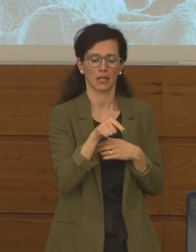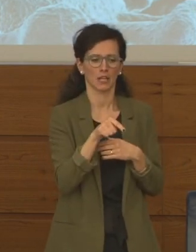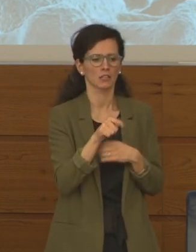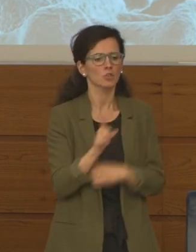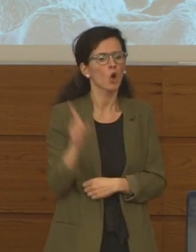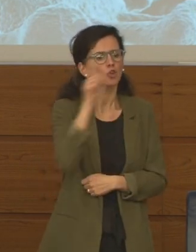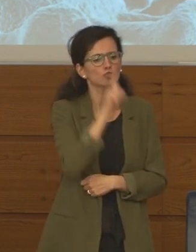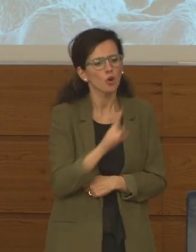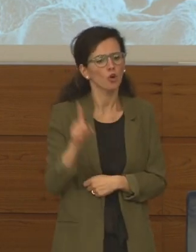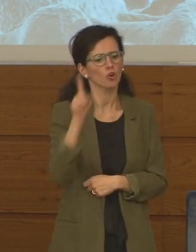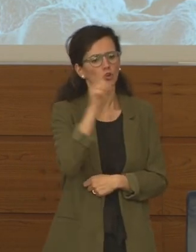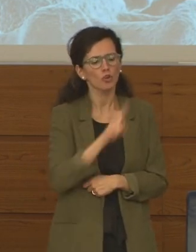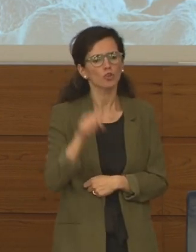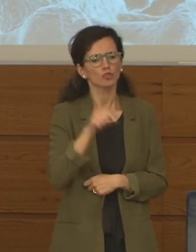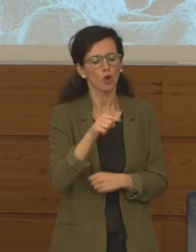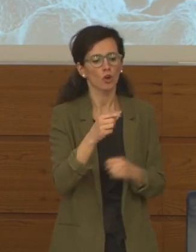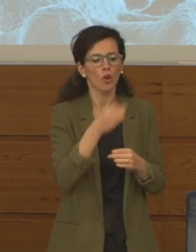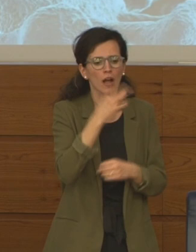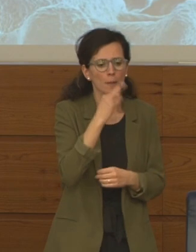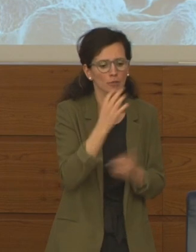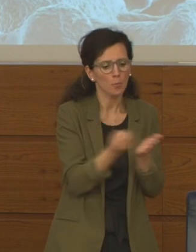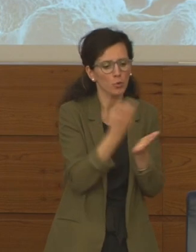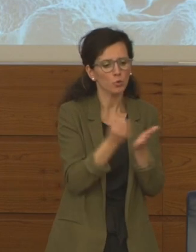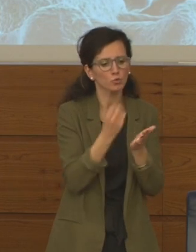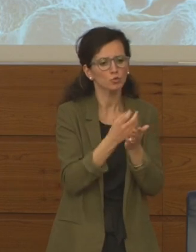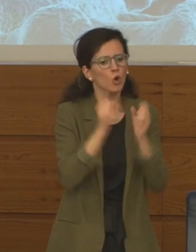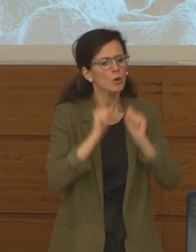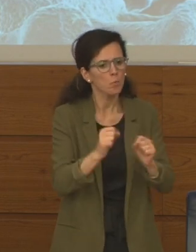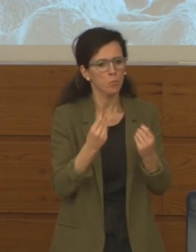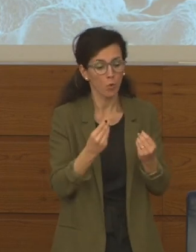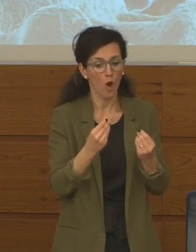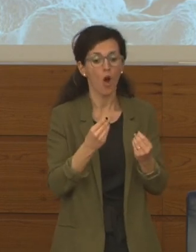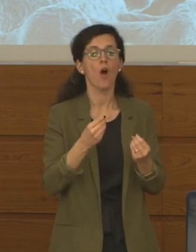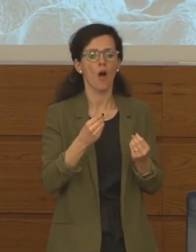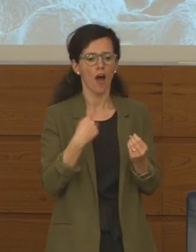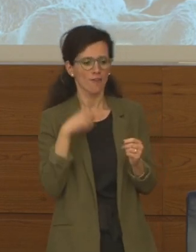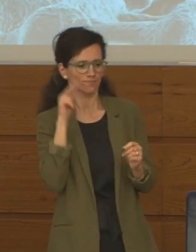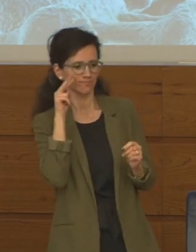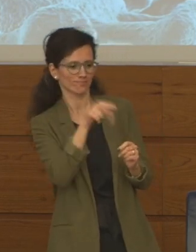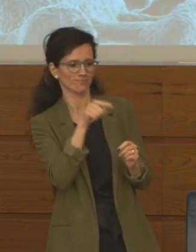la capacità di produzione perché noi sulla base della capacità di produzione da un lato